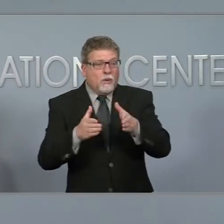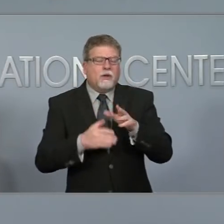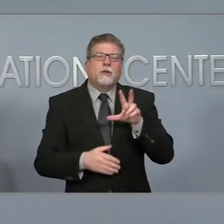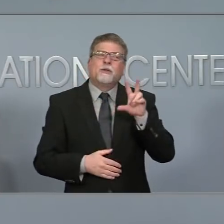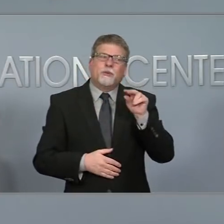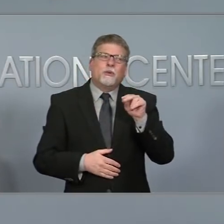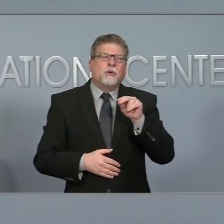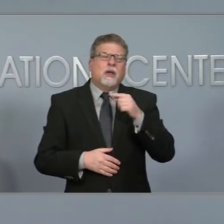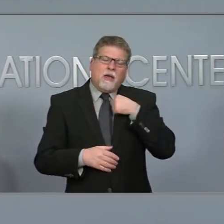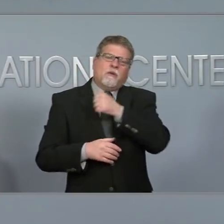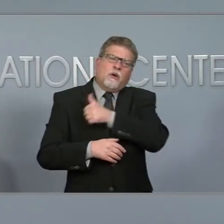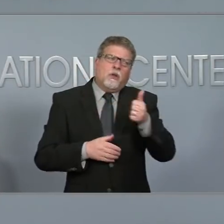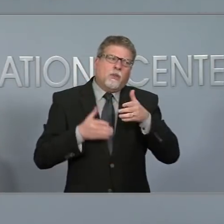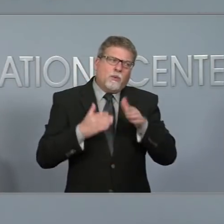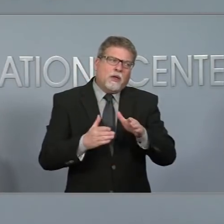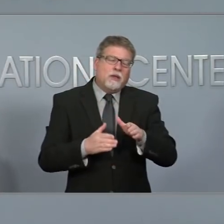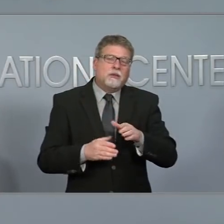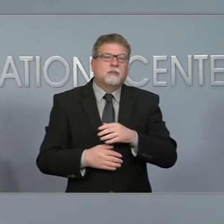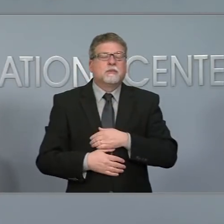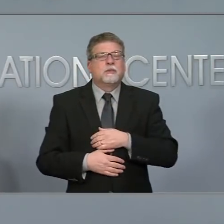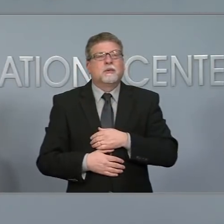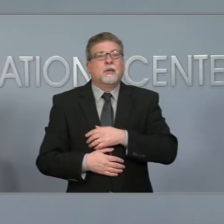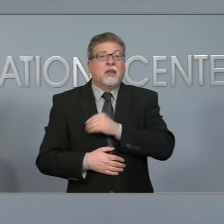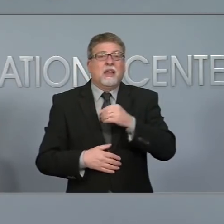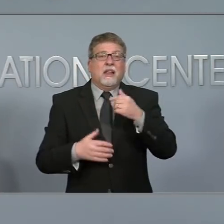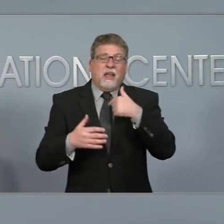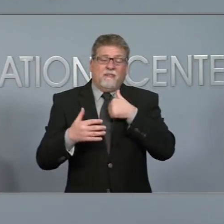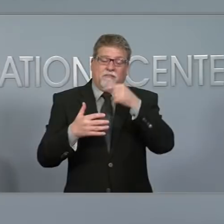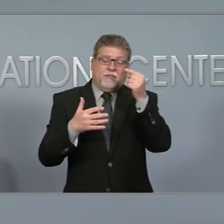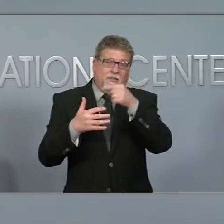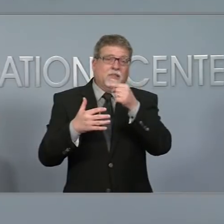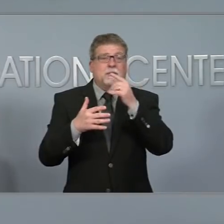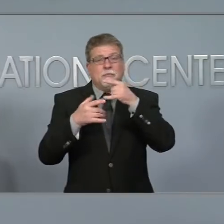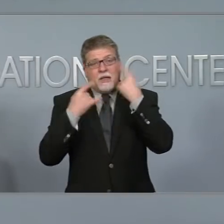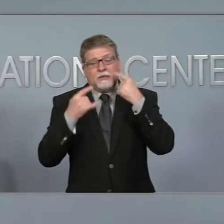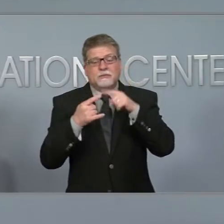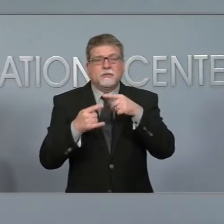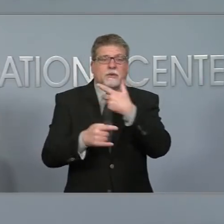halló en